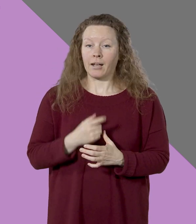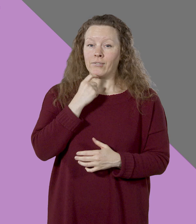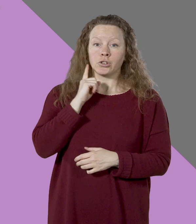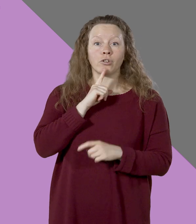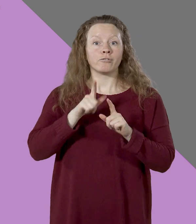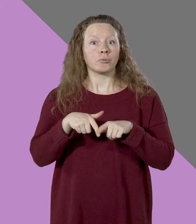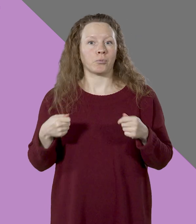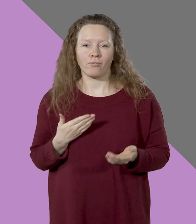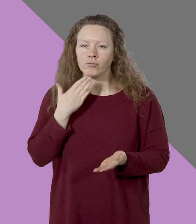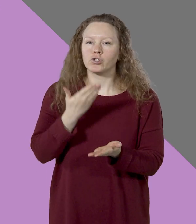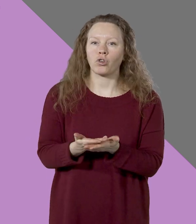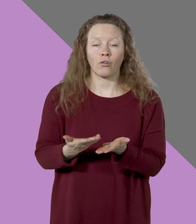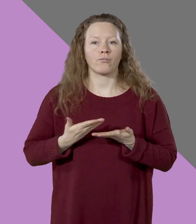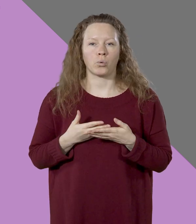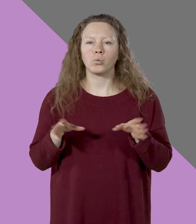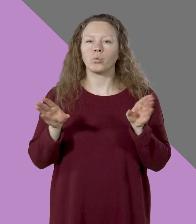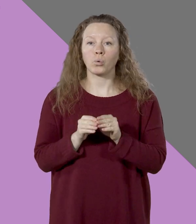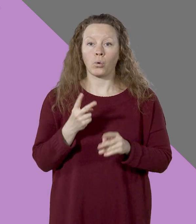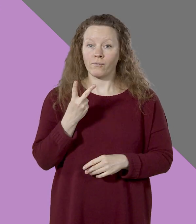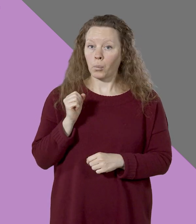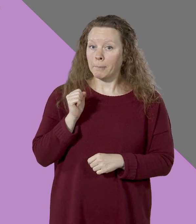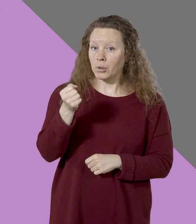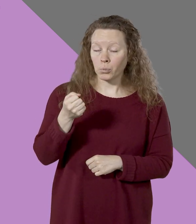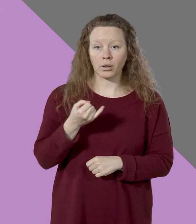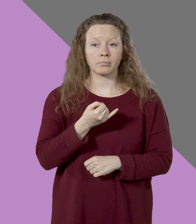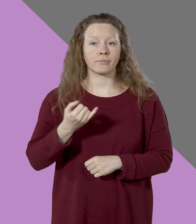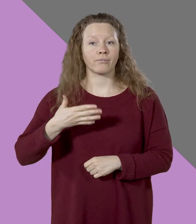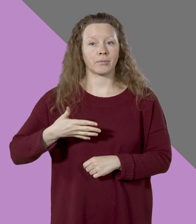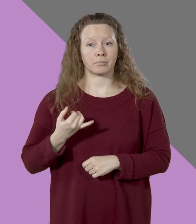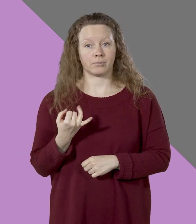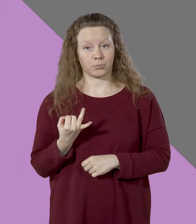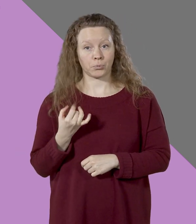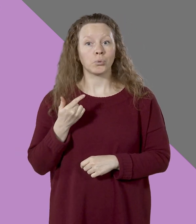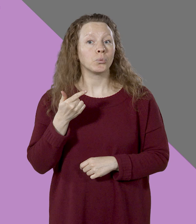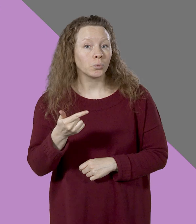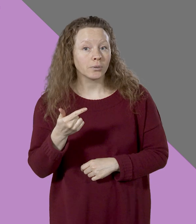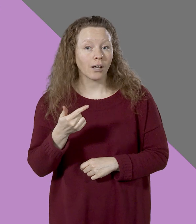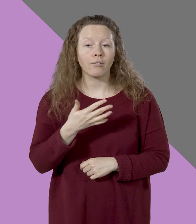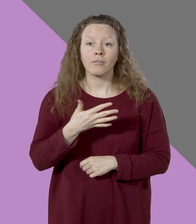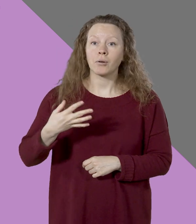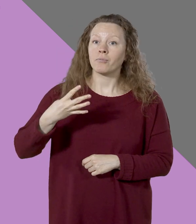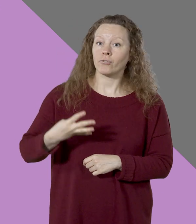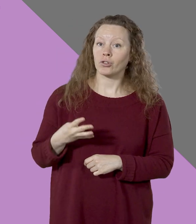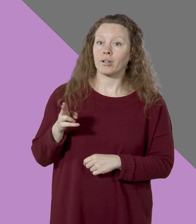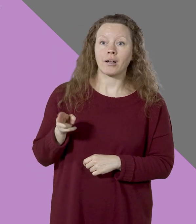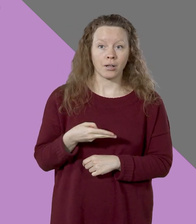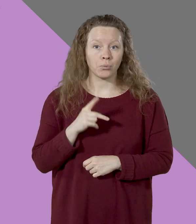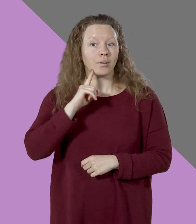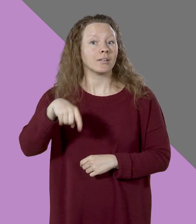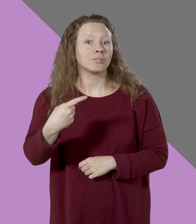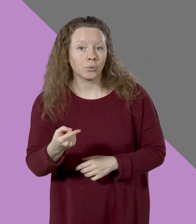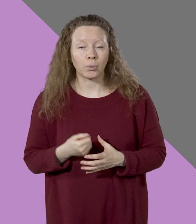Enligt det föreslås Finlands Dövas Förbund få sammanlagt 2 657 540 euro nästa år.